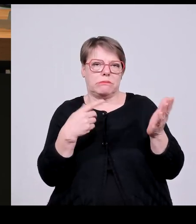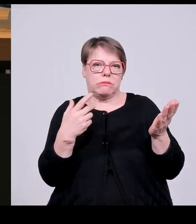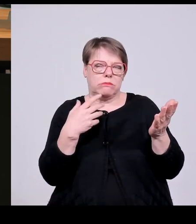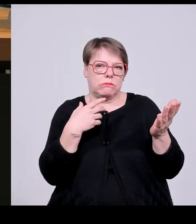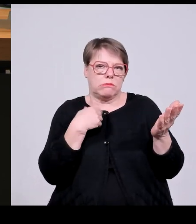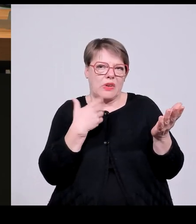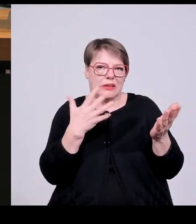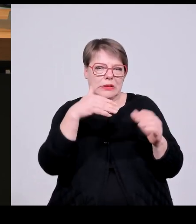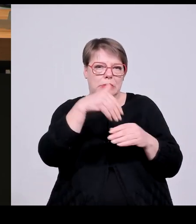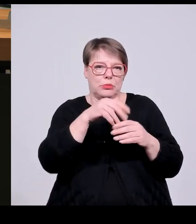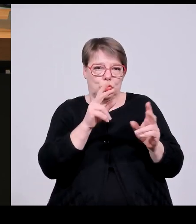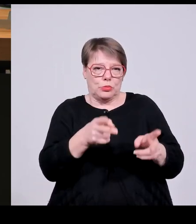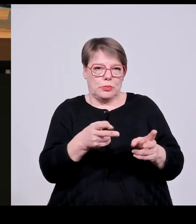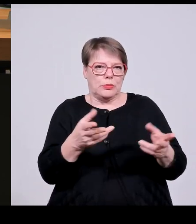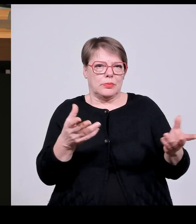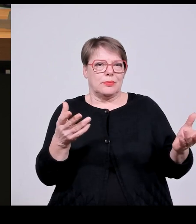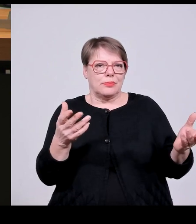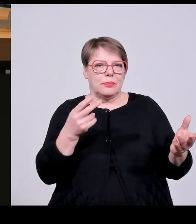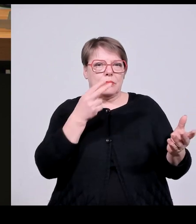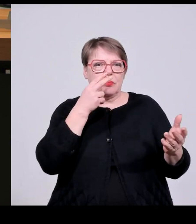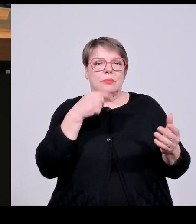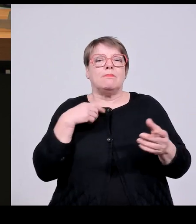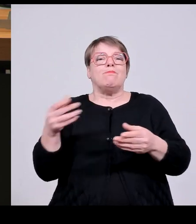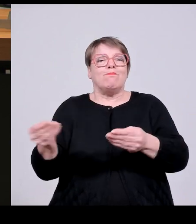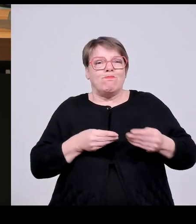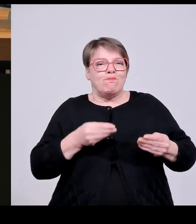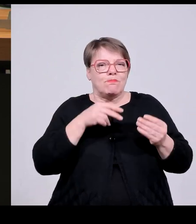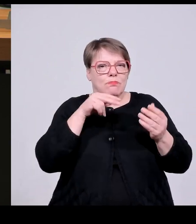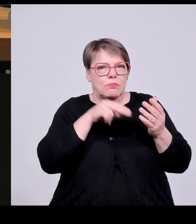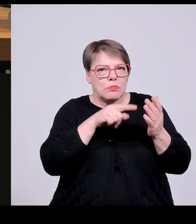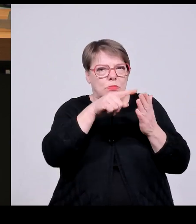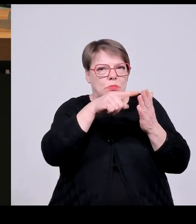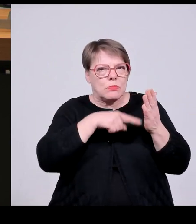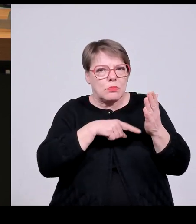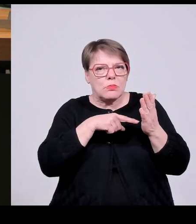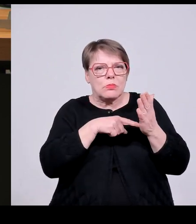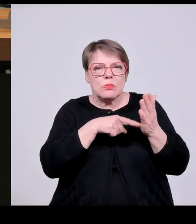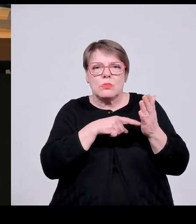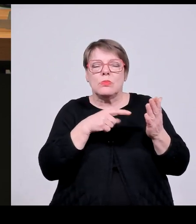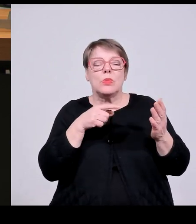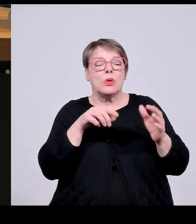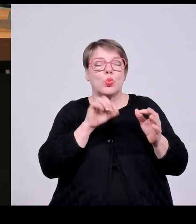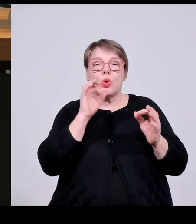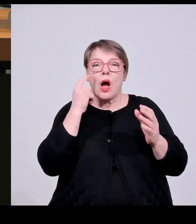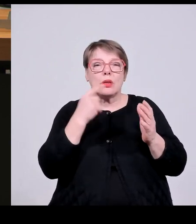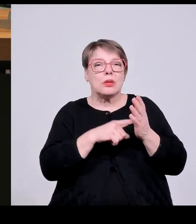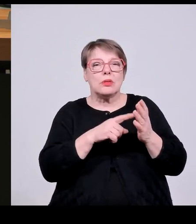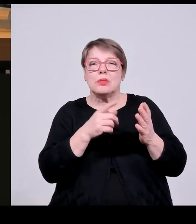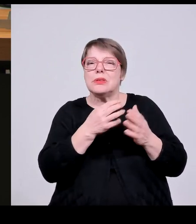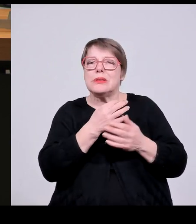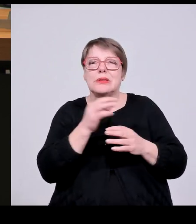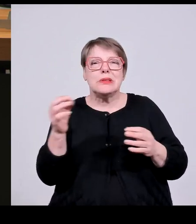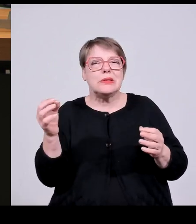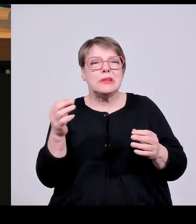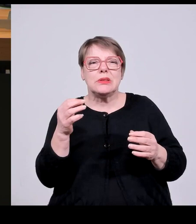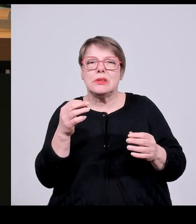Sie führen die Mieter an der Nase rum. Sie führen die Wähler an der Nase rum. Sie führen die ÖPV-Nutzer mit ihren 29